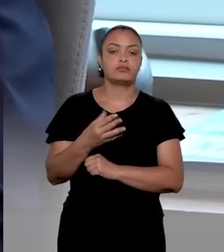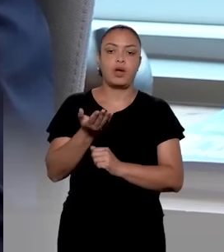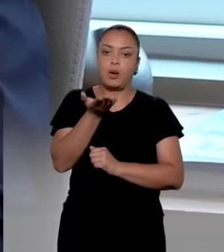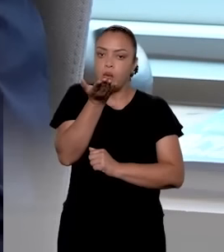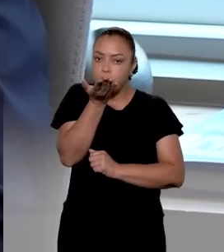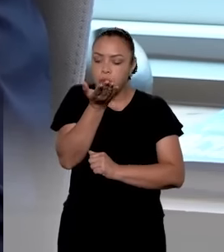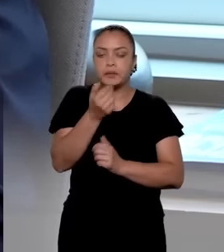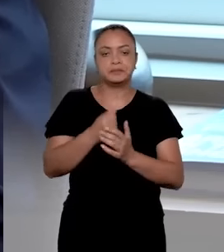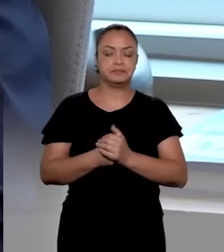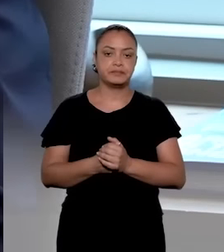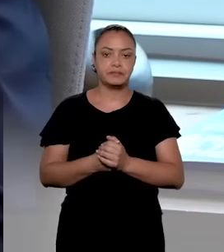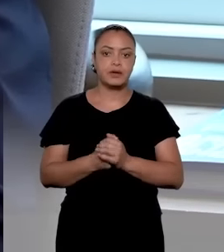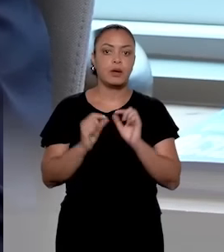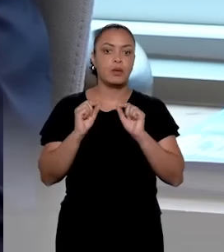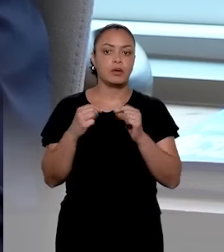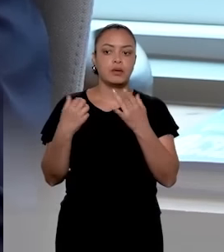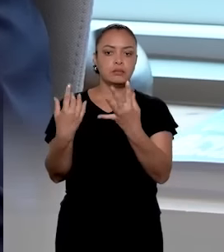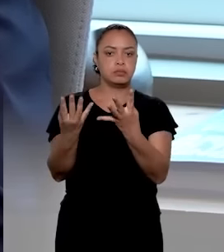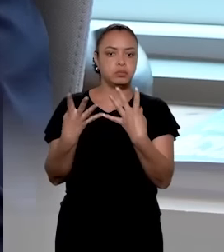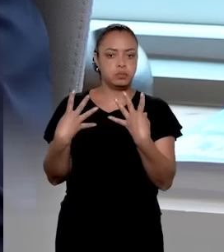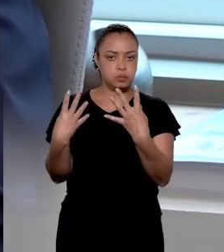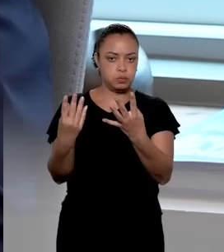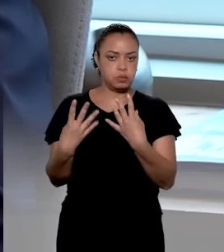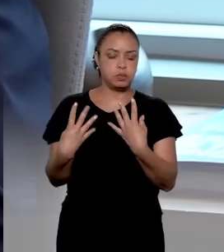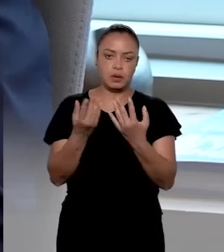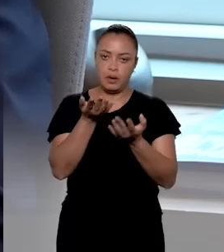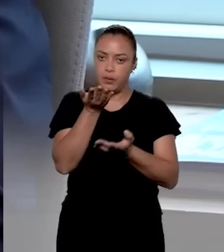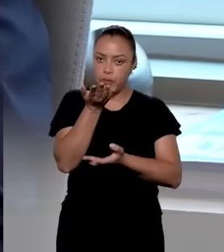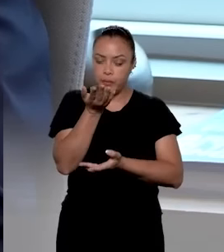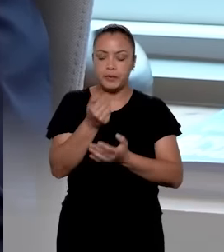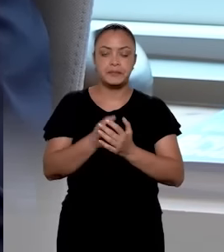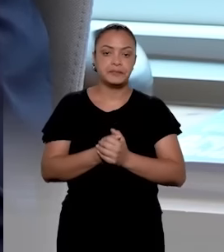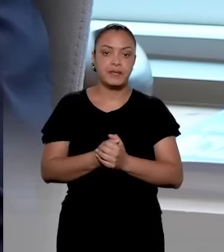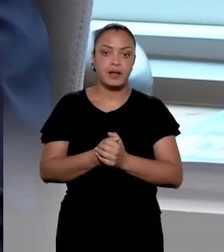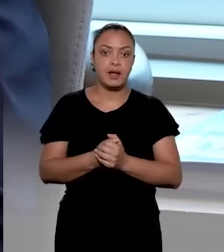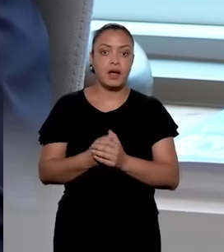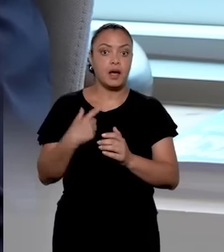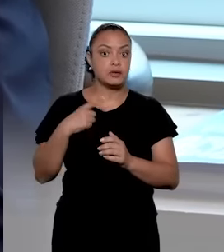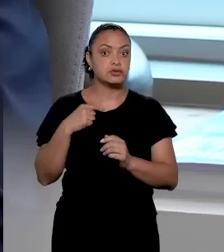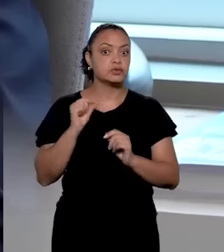como é a soja, o milho etc. De tal forma que o trigo, que é um produto que nós importamos